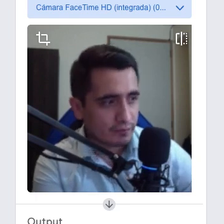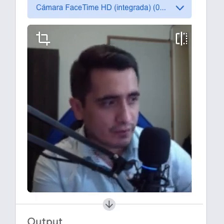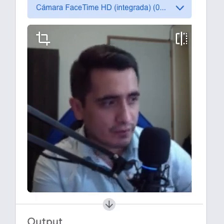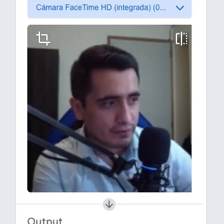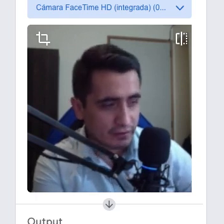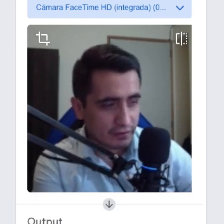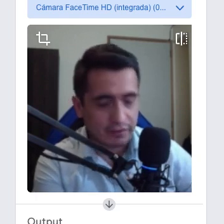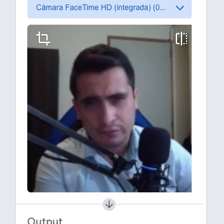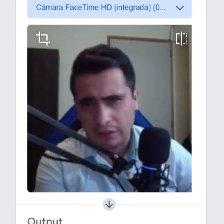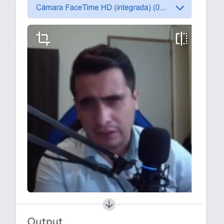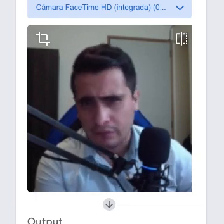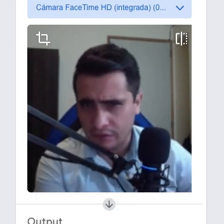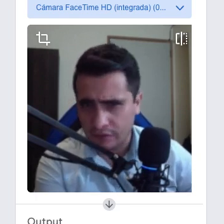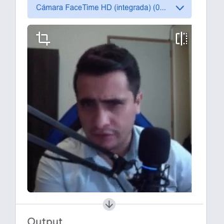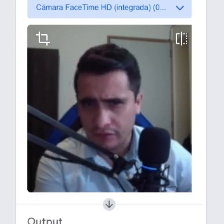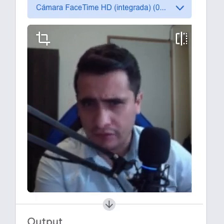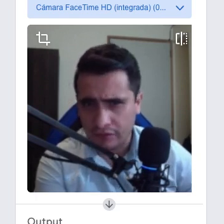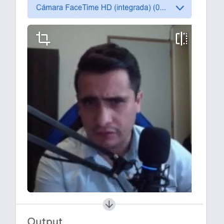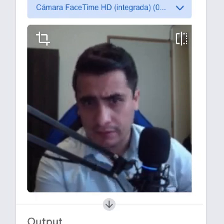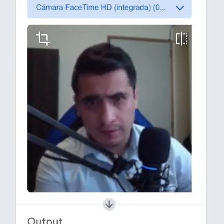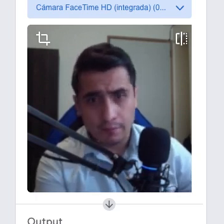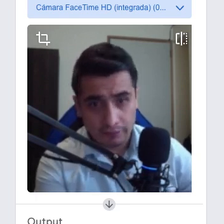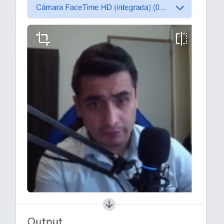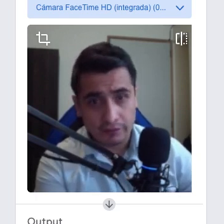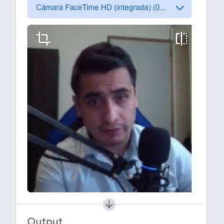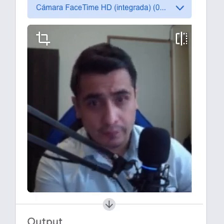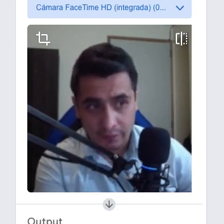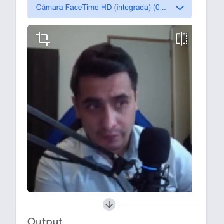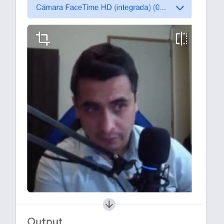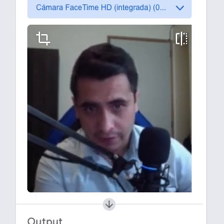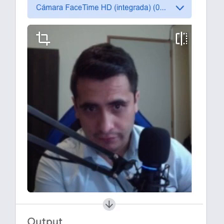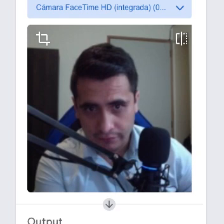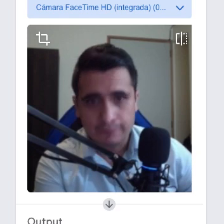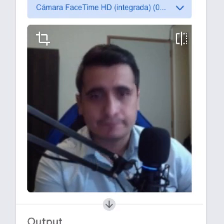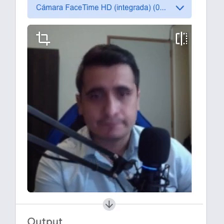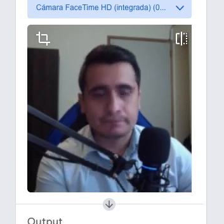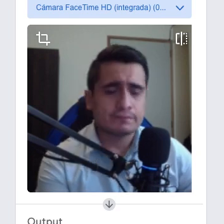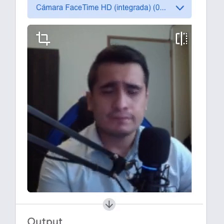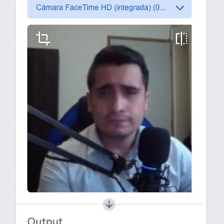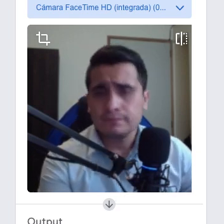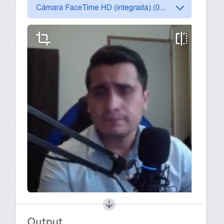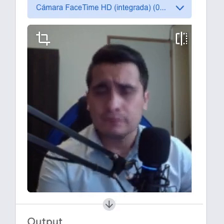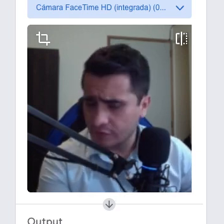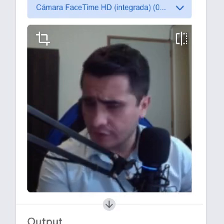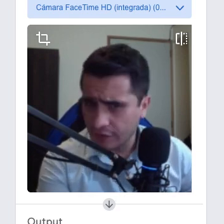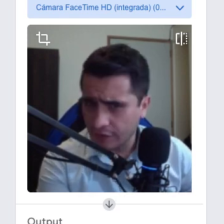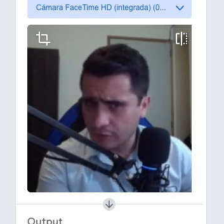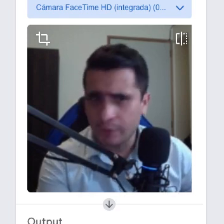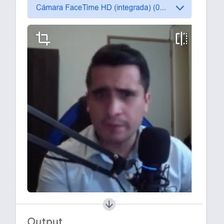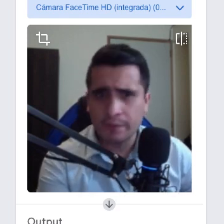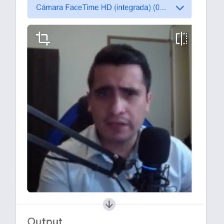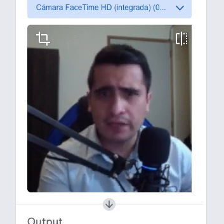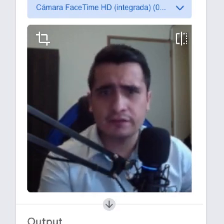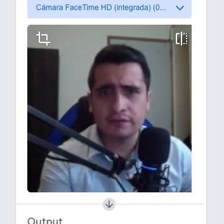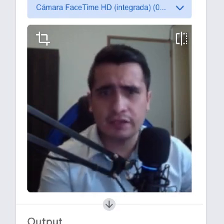obtener resultados no deseados pero insisto puedes mejorar esto sería todo por mi parte si hay alguna